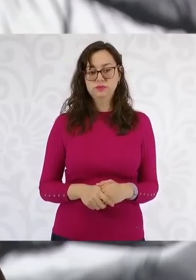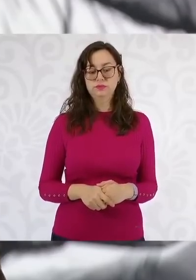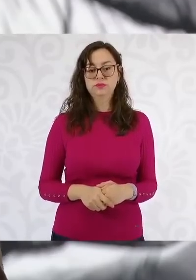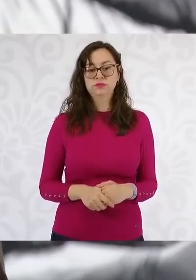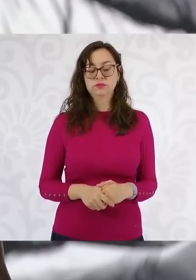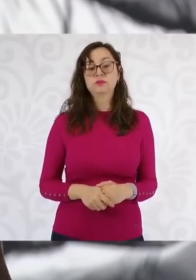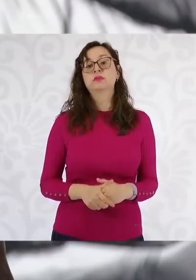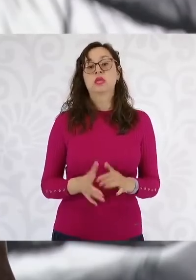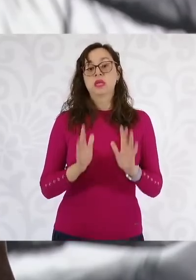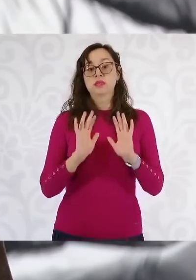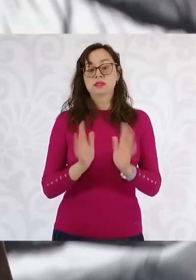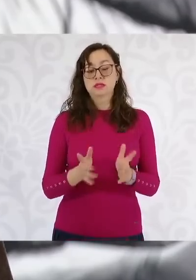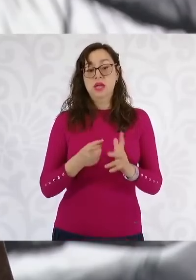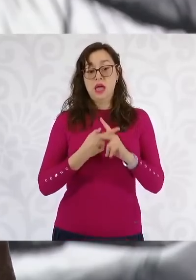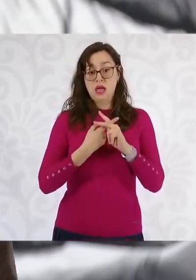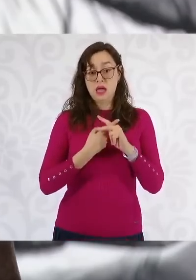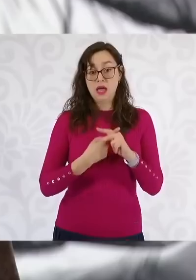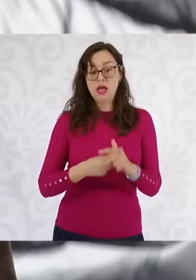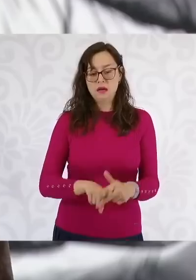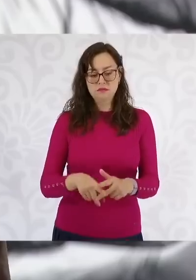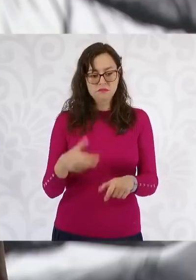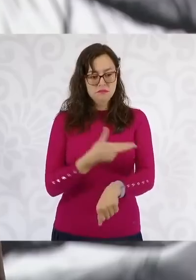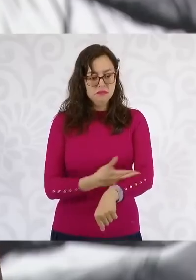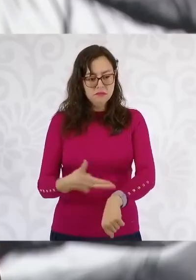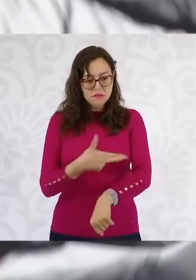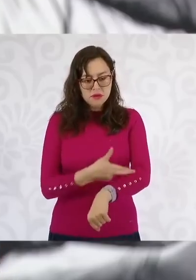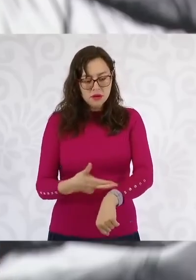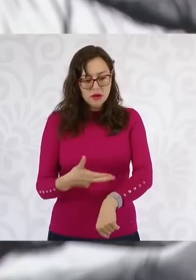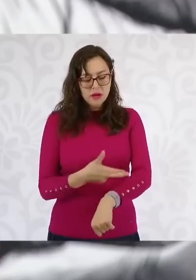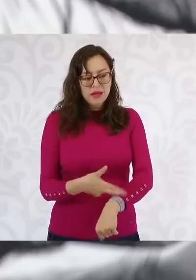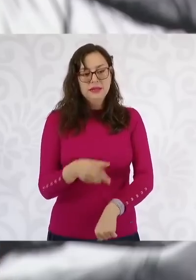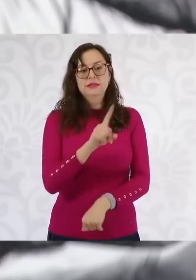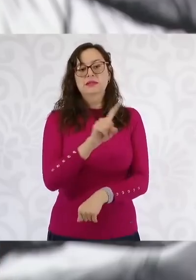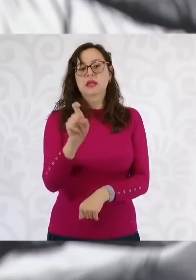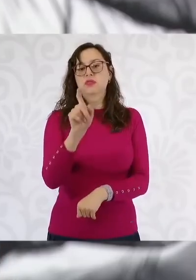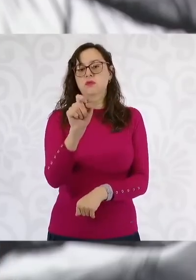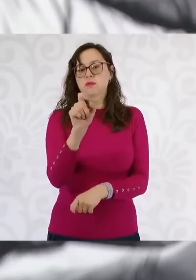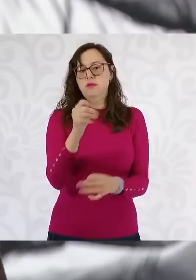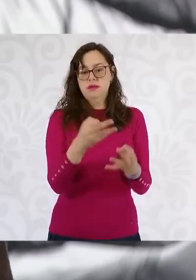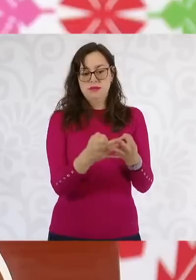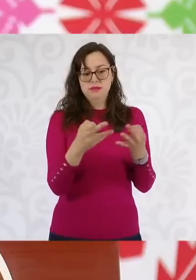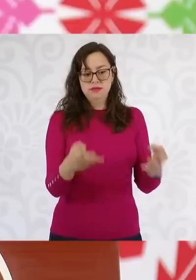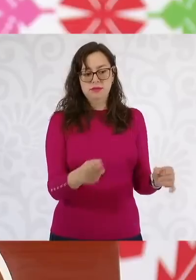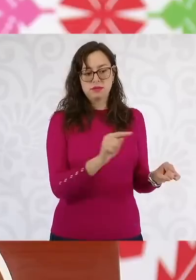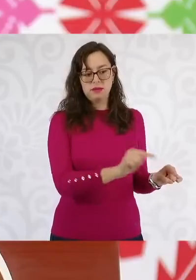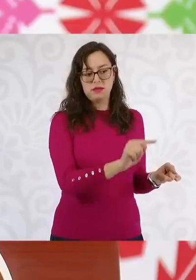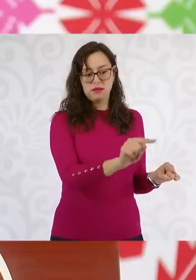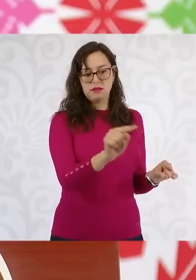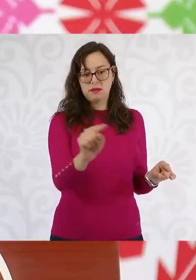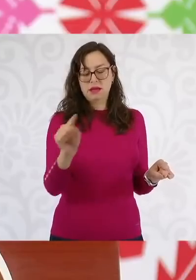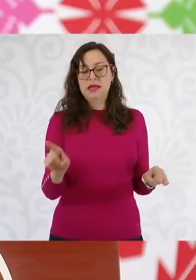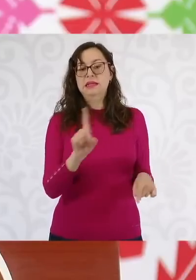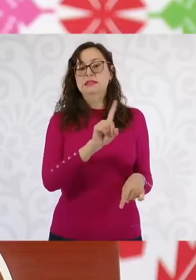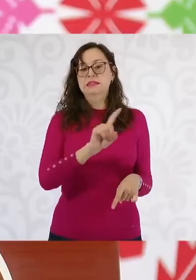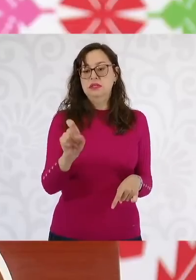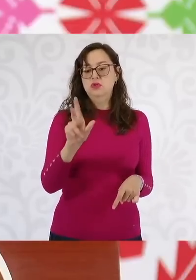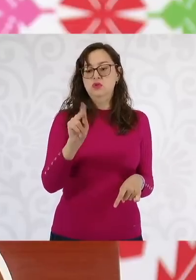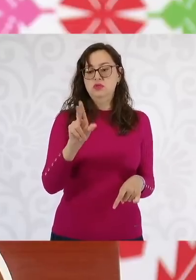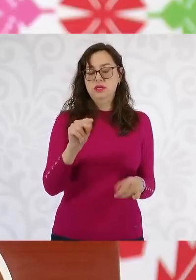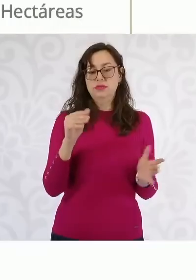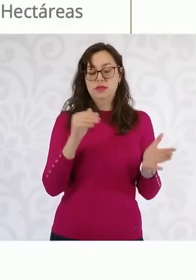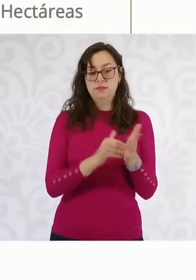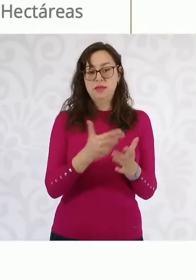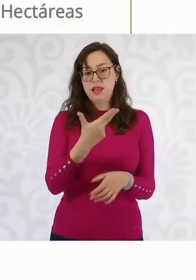ya trabajando como suelo viable 120 predios que nos dan 100871 hectáreas y una predicción